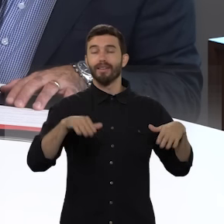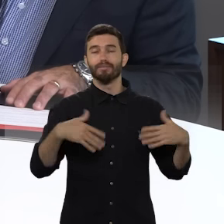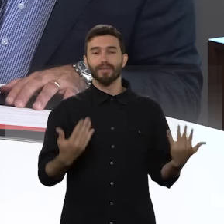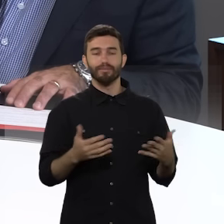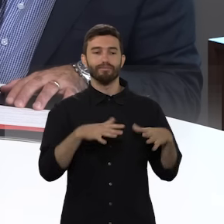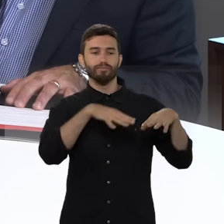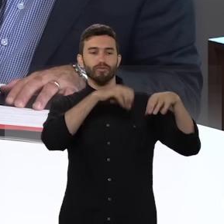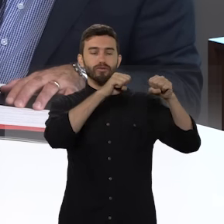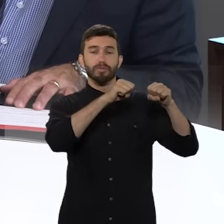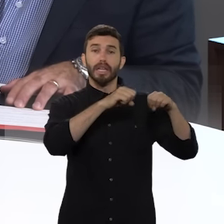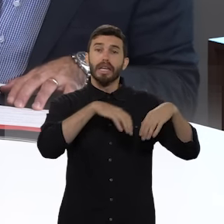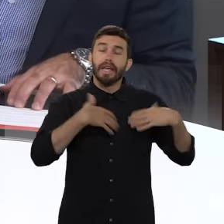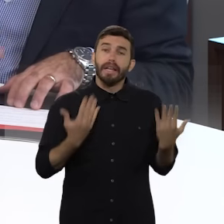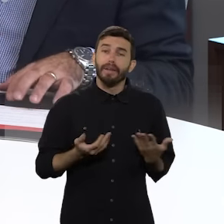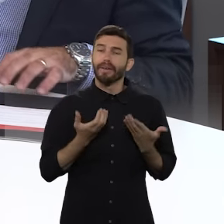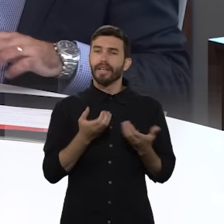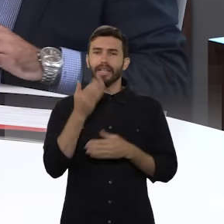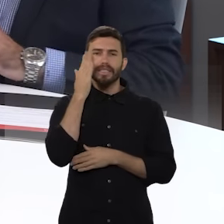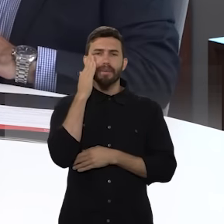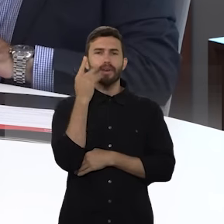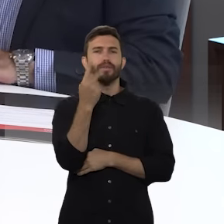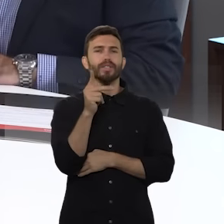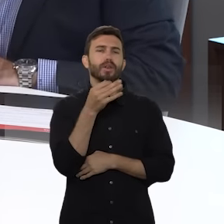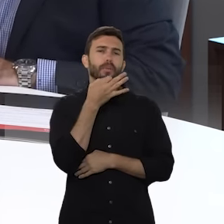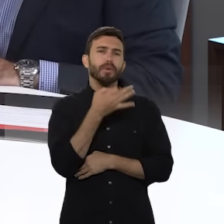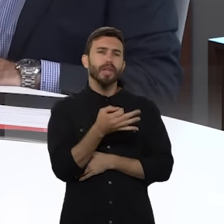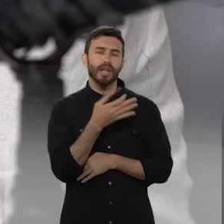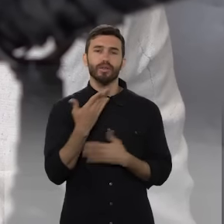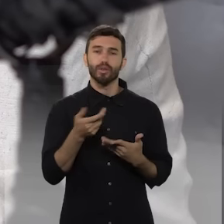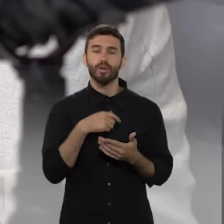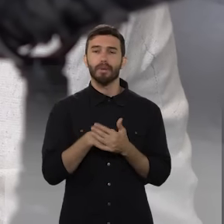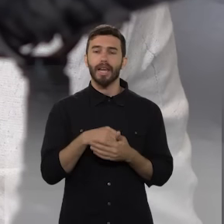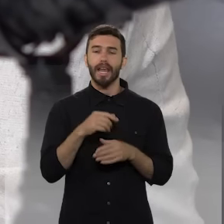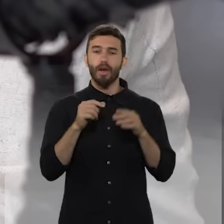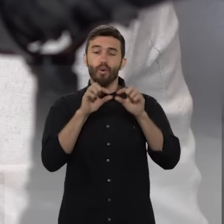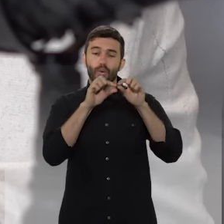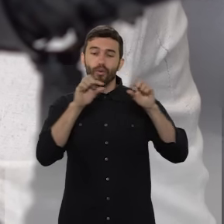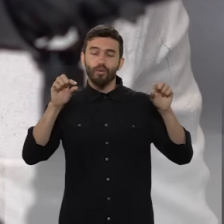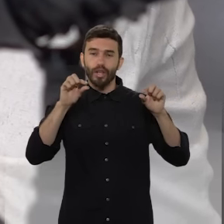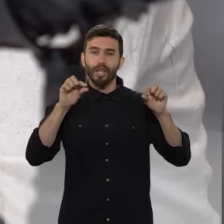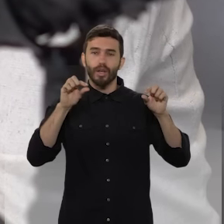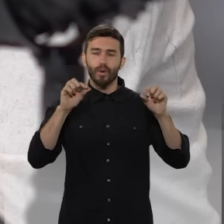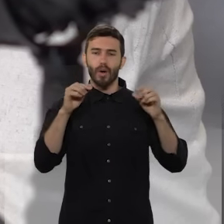Então, eu queria ouvir de você, Maurício, qual sua opinião sobre o aterramento de fiação? Isso